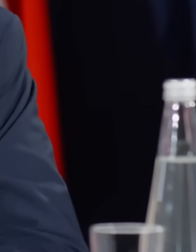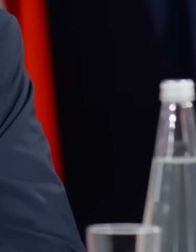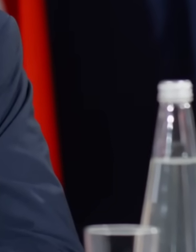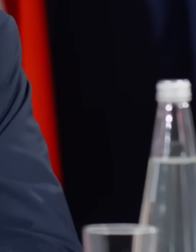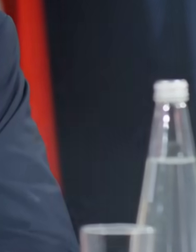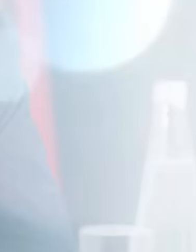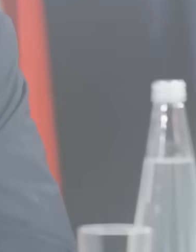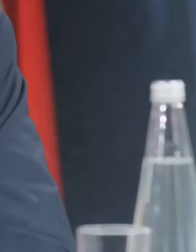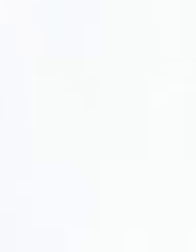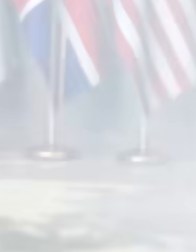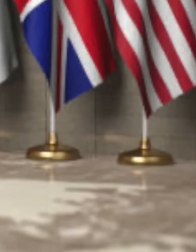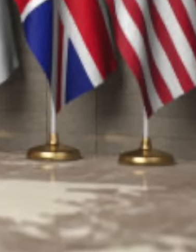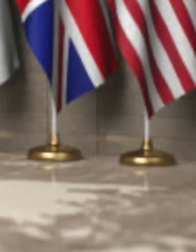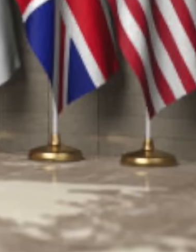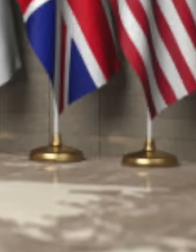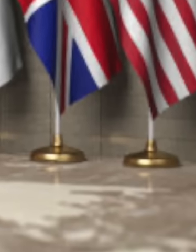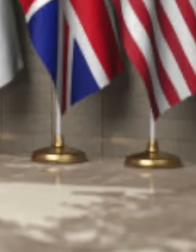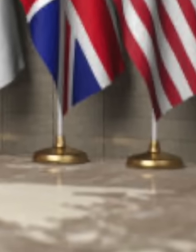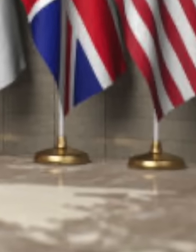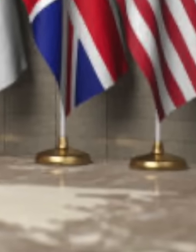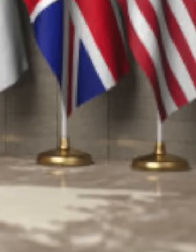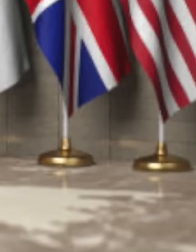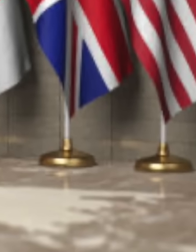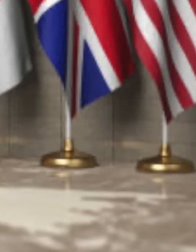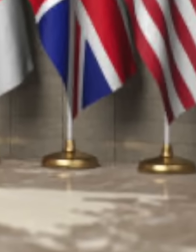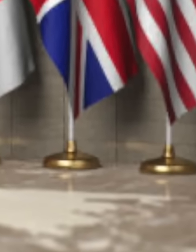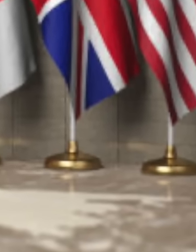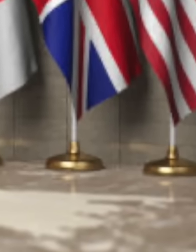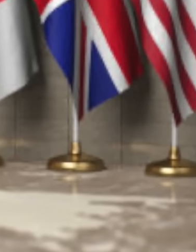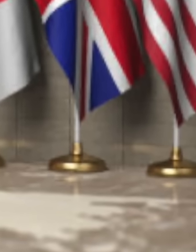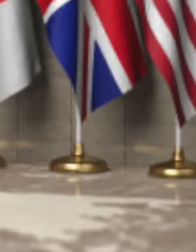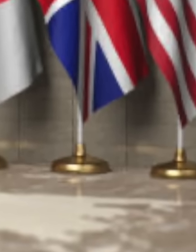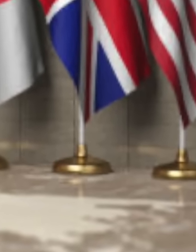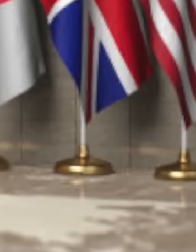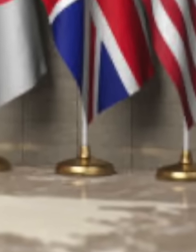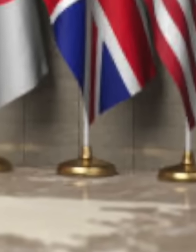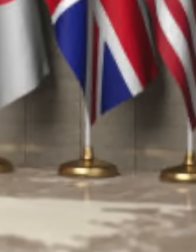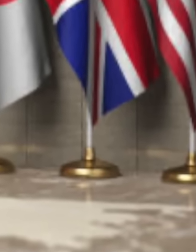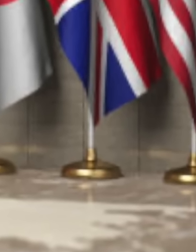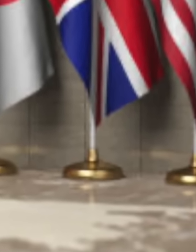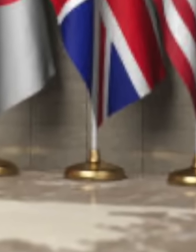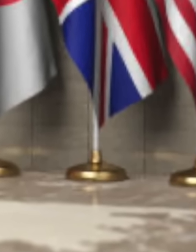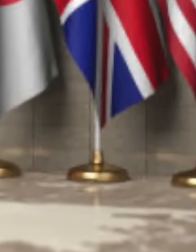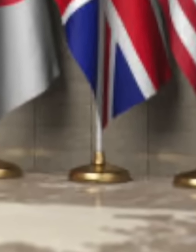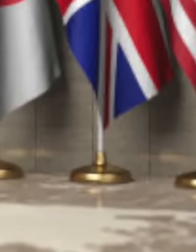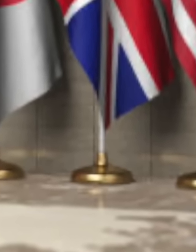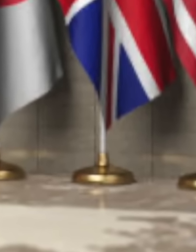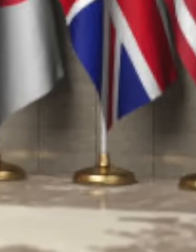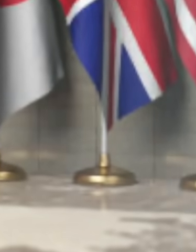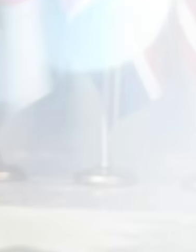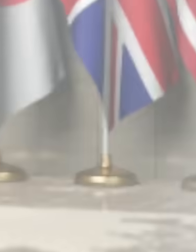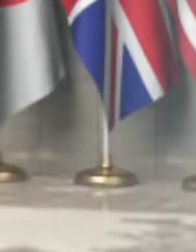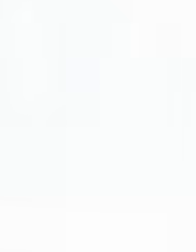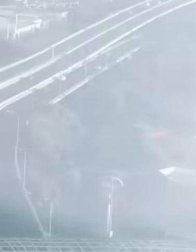Canadá Estados Unidos Francia Italia Japón Alemania y el Reino Unido Aunque México no